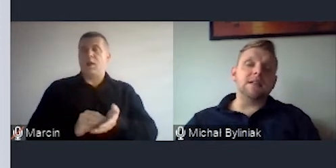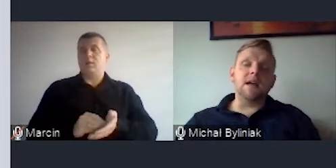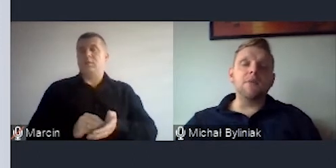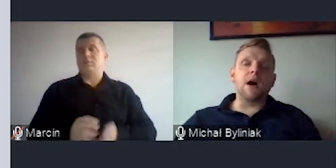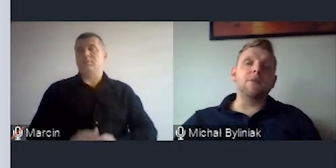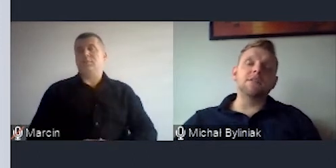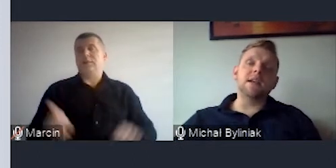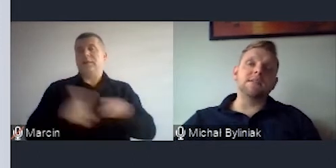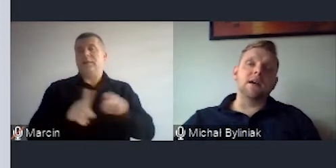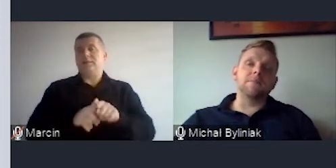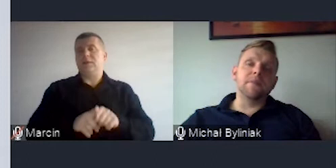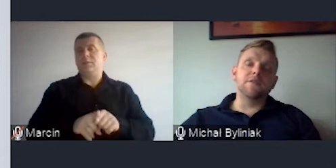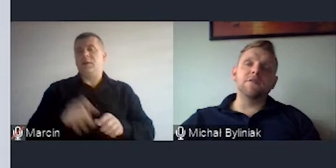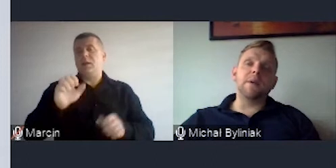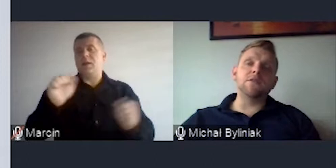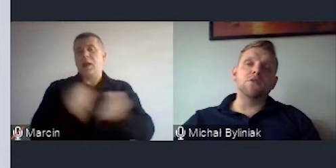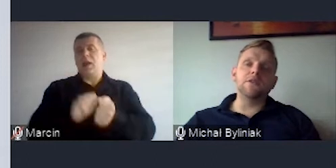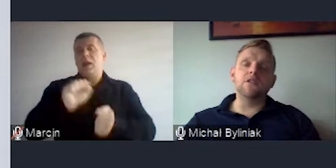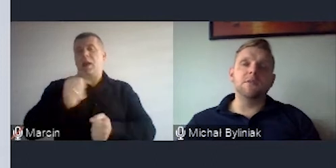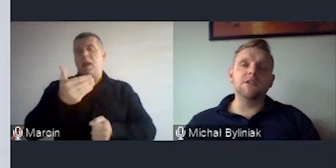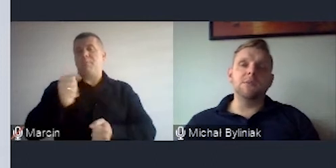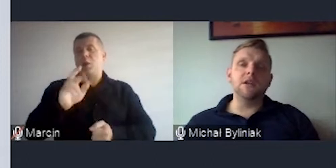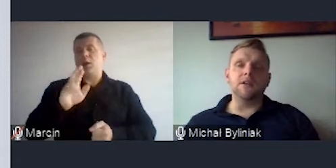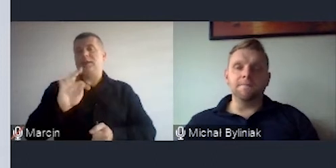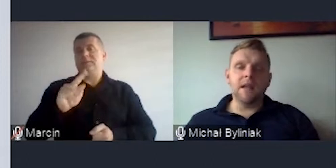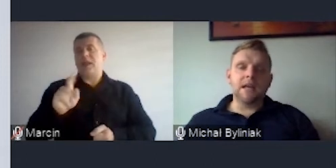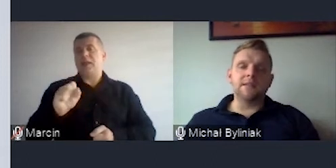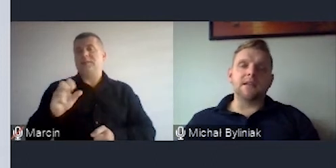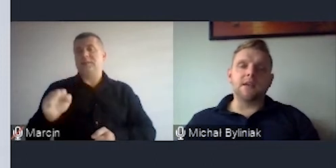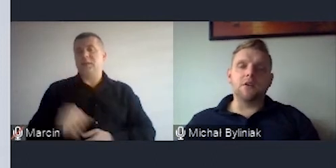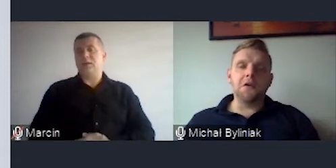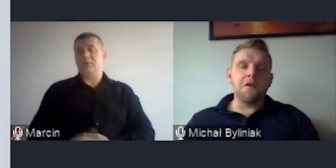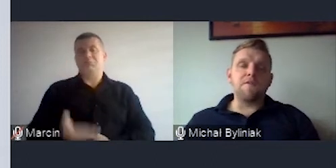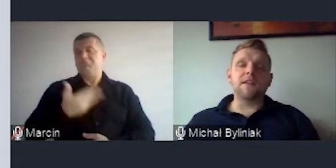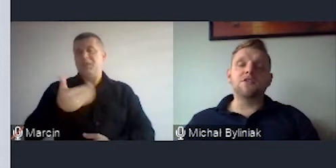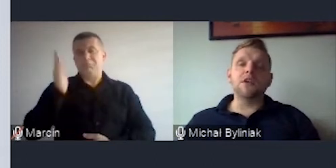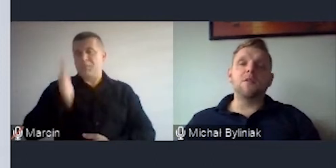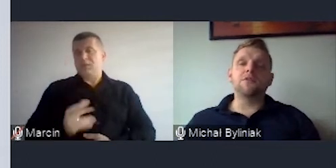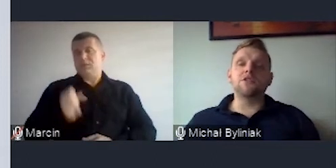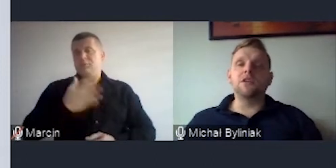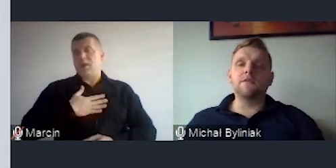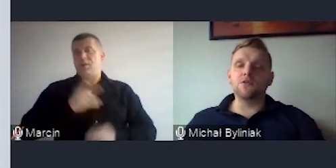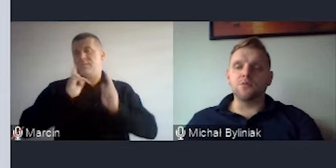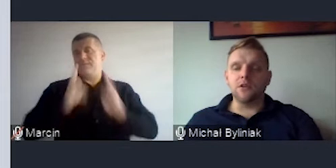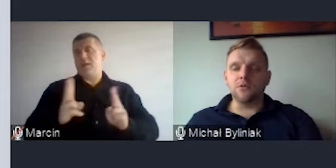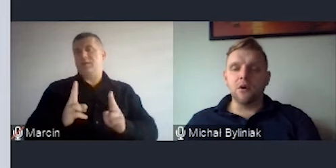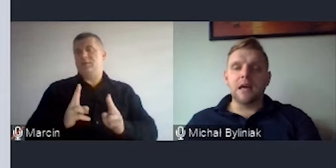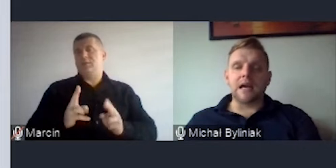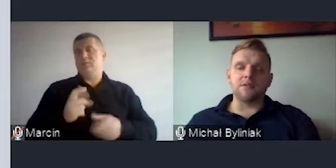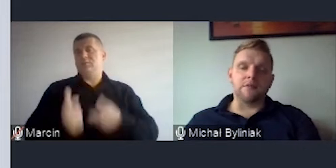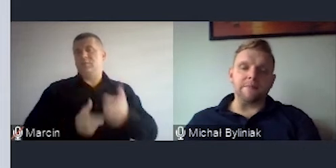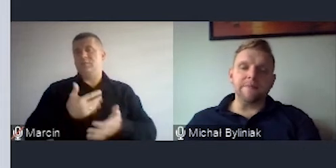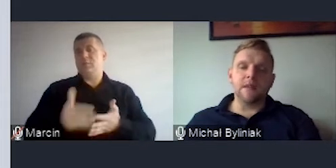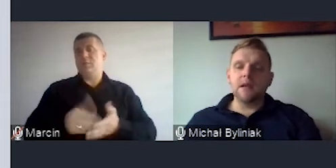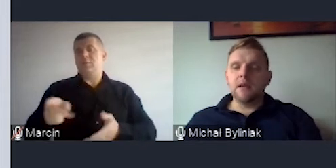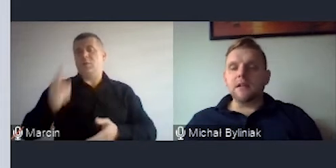I to samo amortyzacja. W tym wypadku nie będziemy mieli takiego faktycznego poniesienia w rozumieniu kasowym.